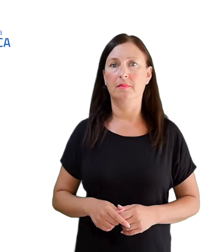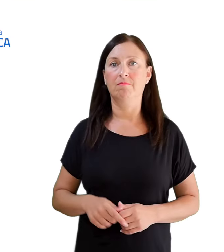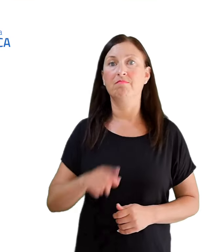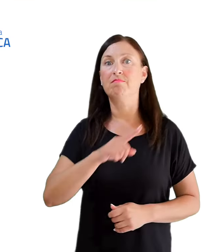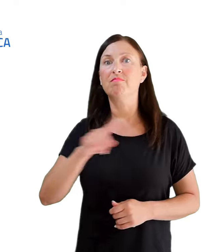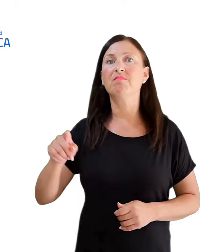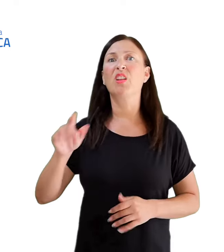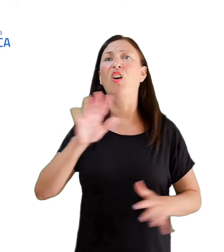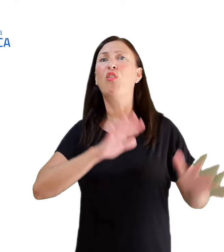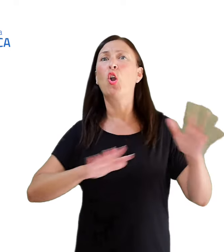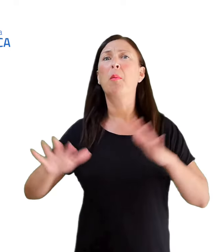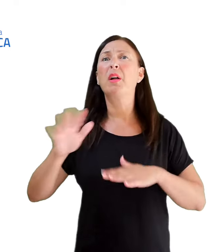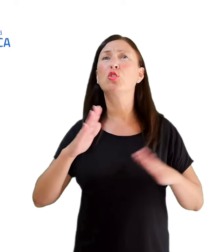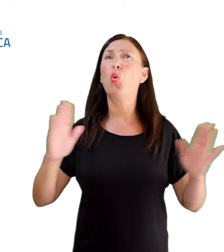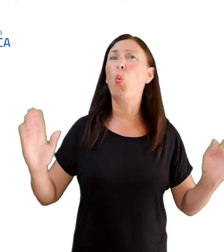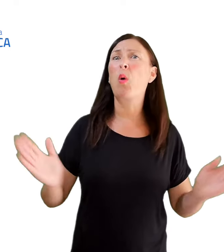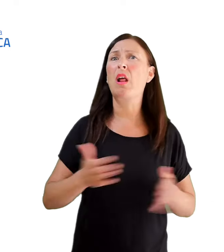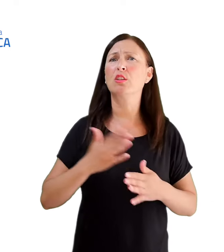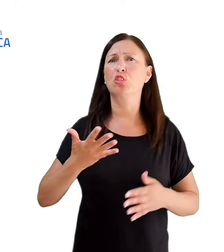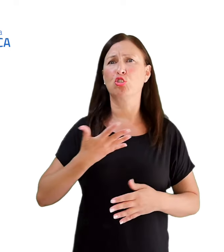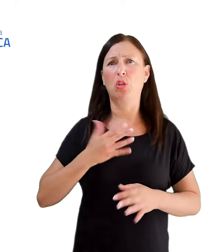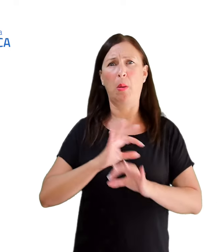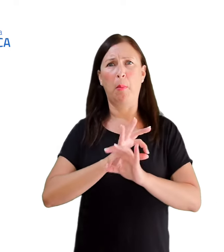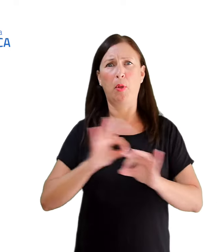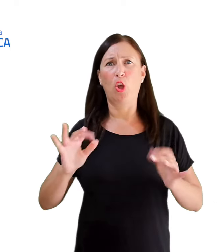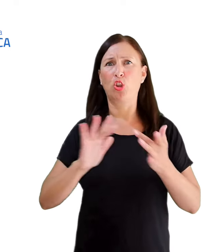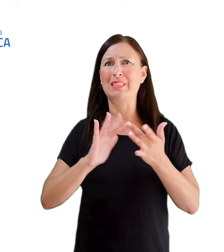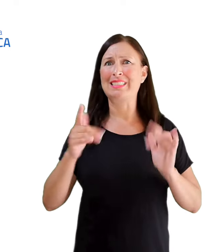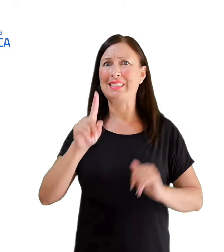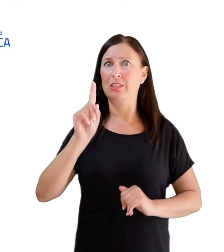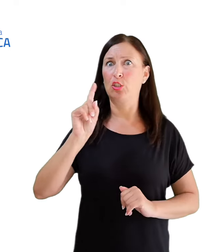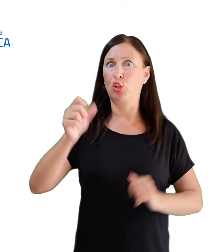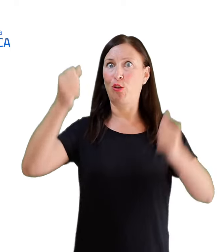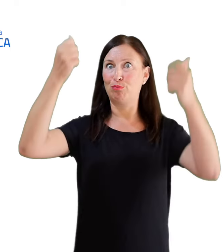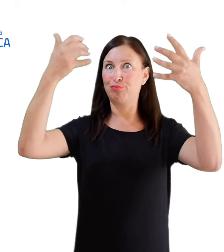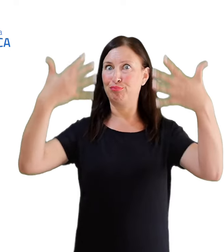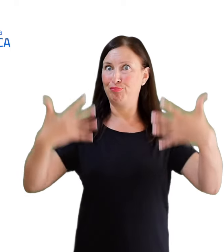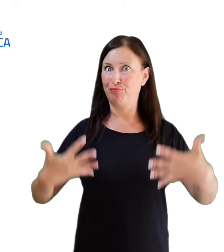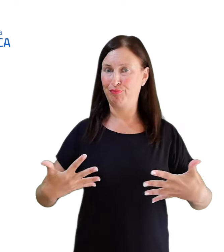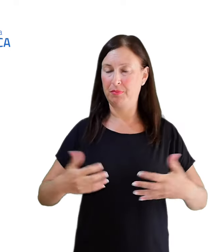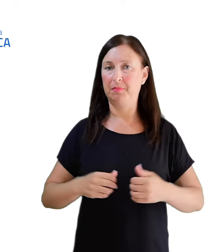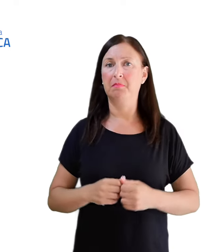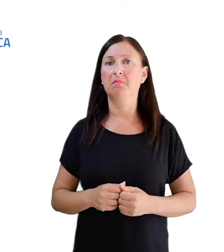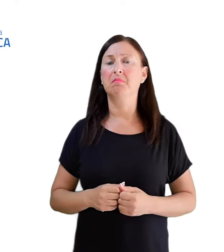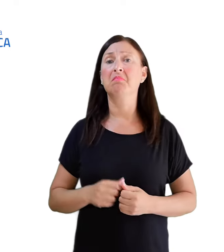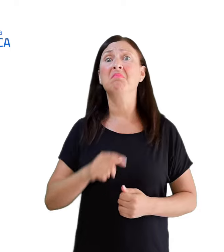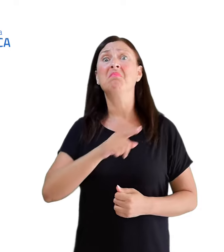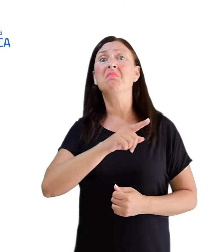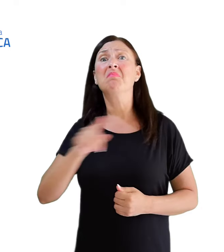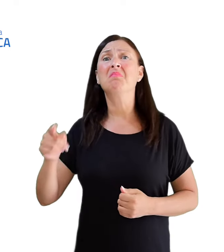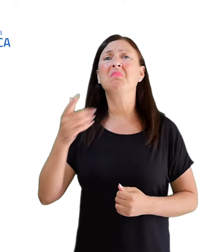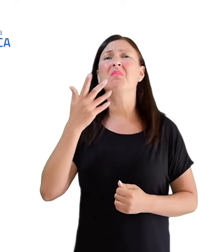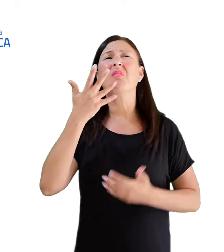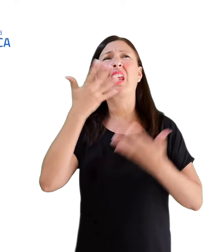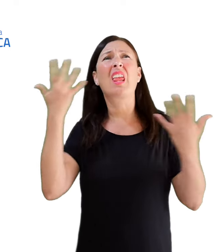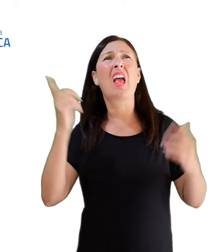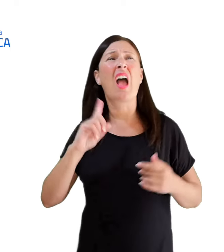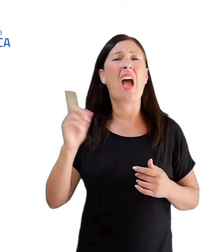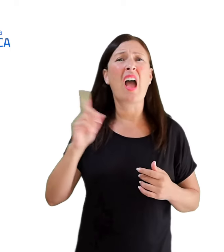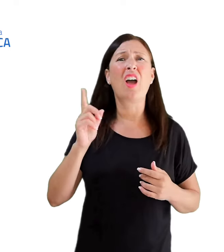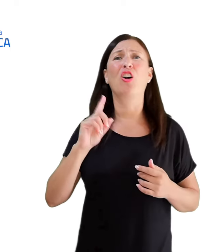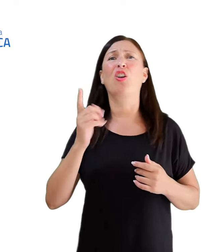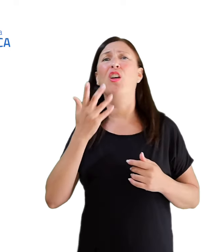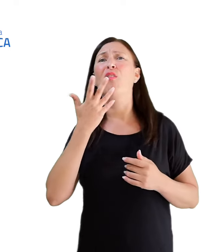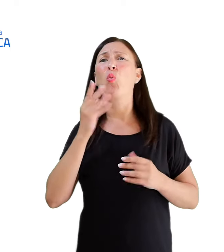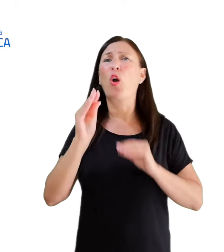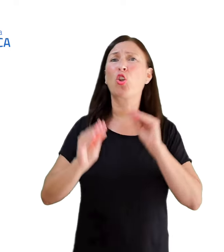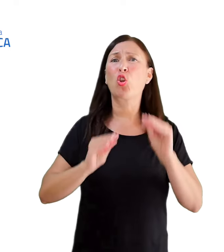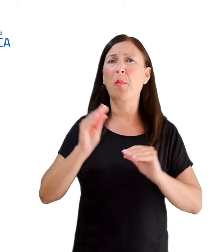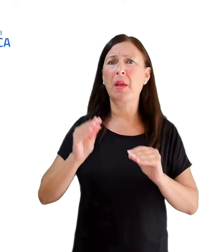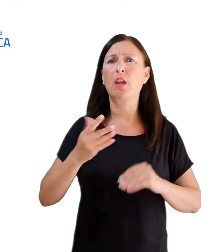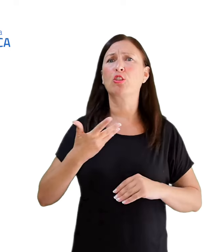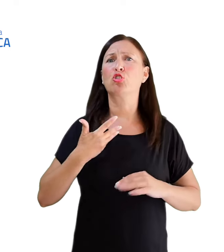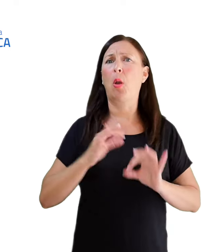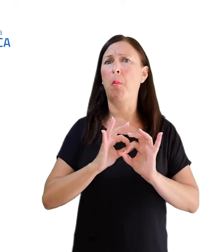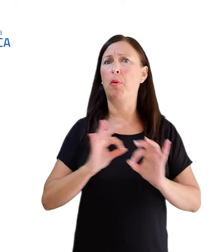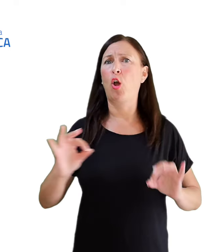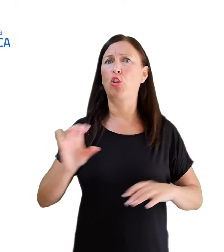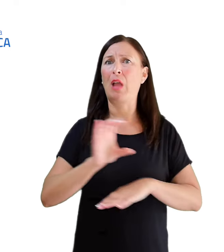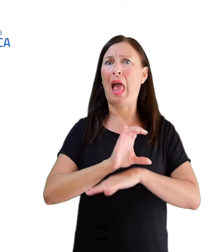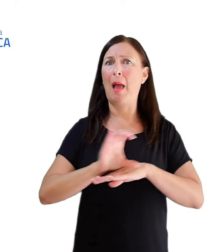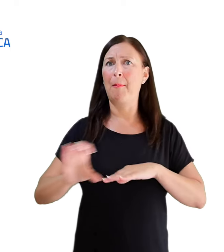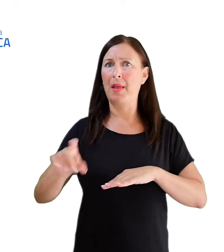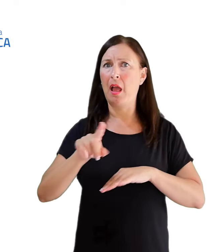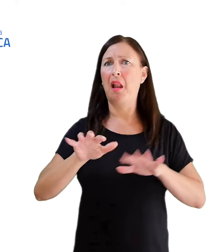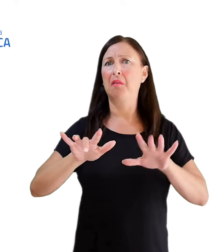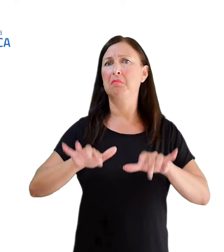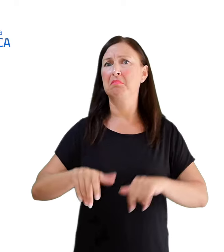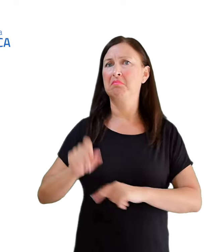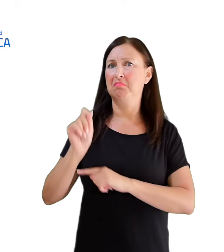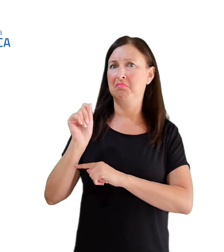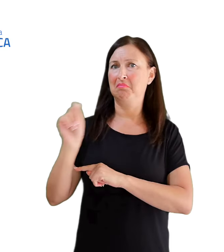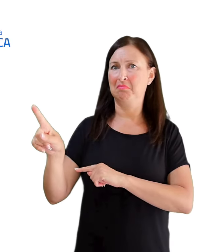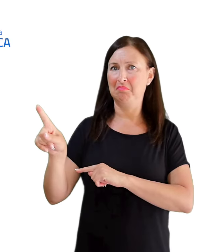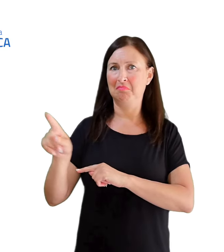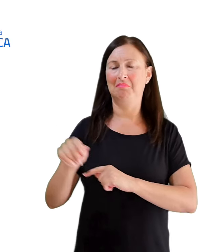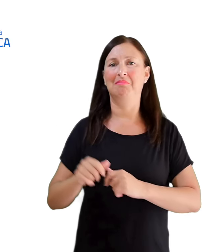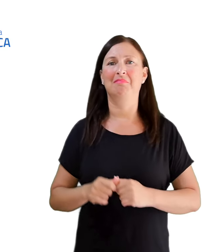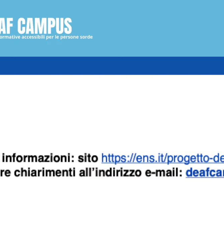Per ulteriori informazioni: sito https://ens.it/progetto-deaf-campus Per richiedere chiarimenti all’indirizzo e-mail: deafcampus@ens.it